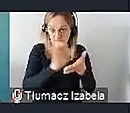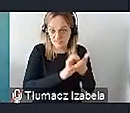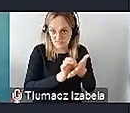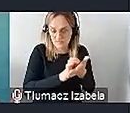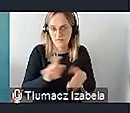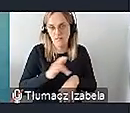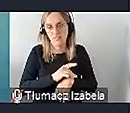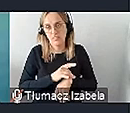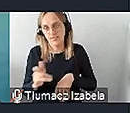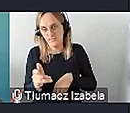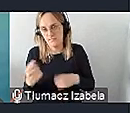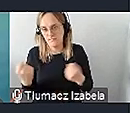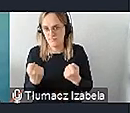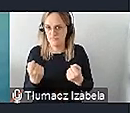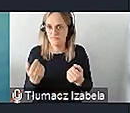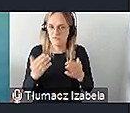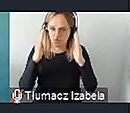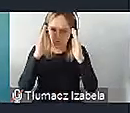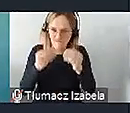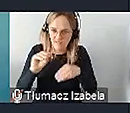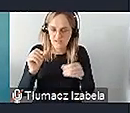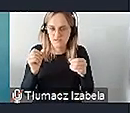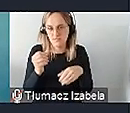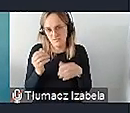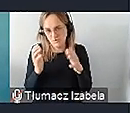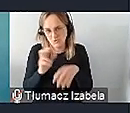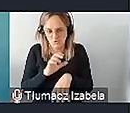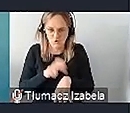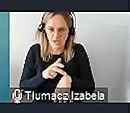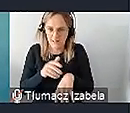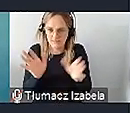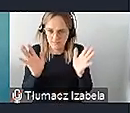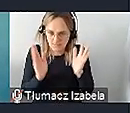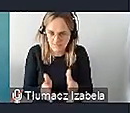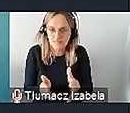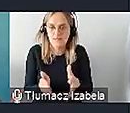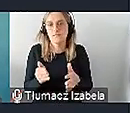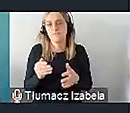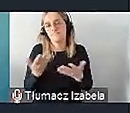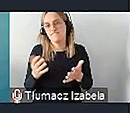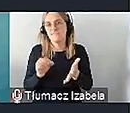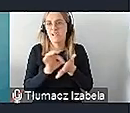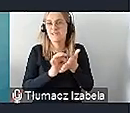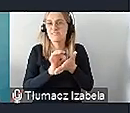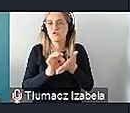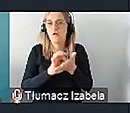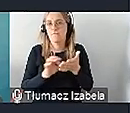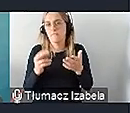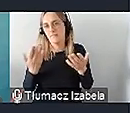będzie to kosztować więcej wysiłku, może być bardziej czasochłonne. Czasem kontekst rysowania będzie ważny.